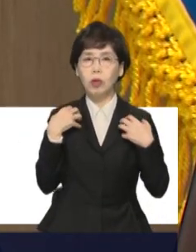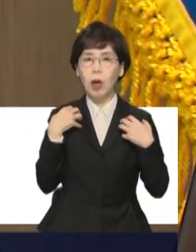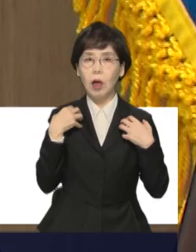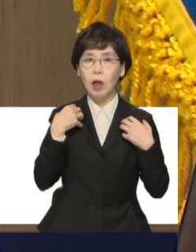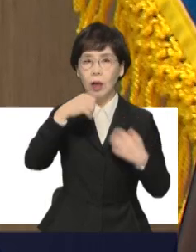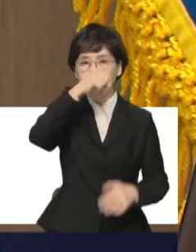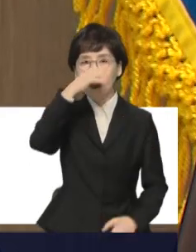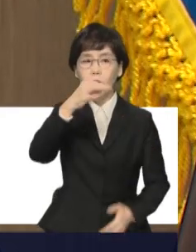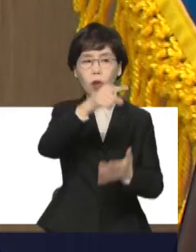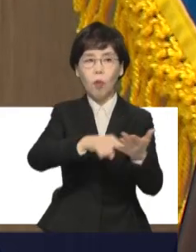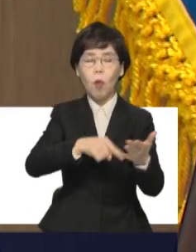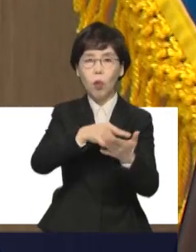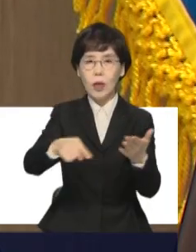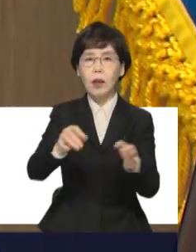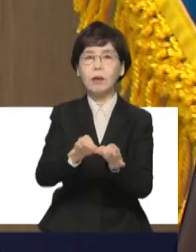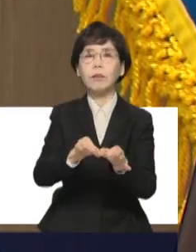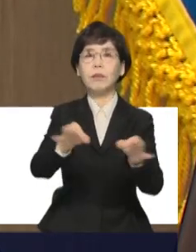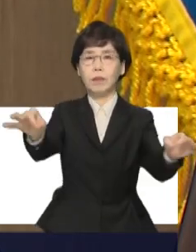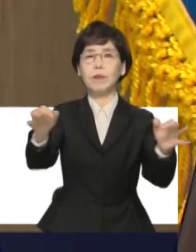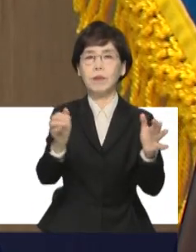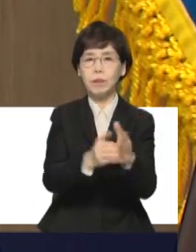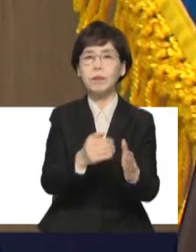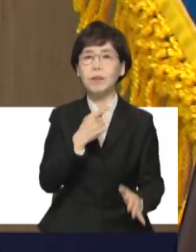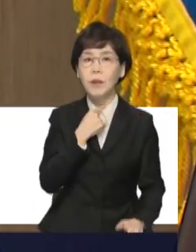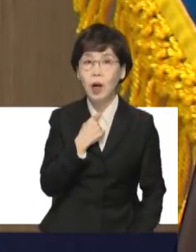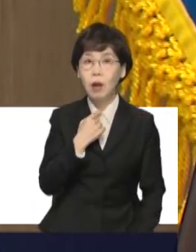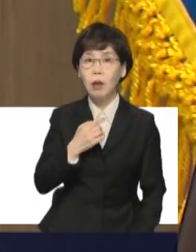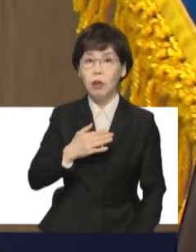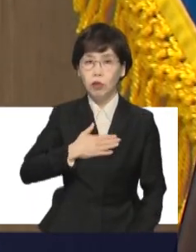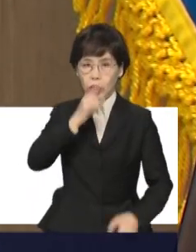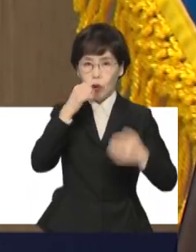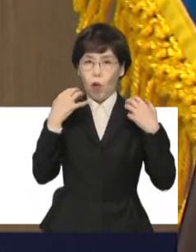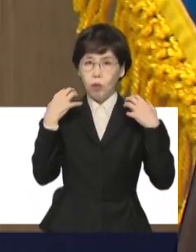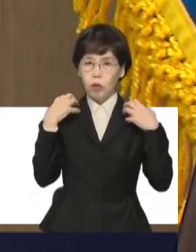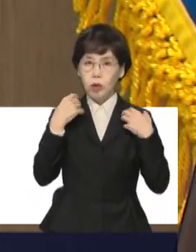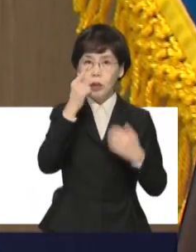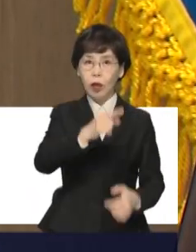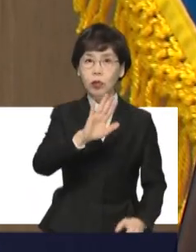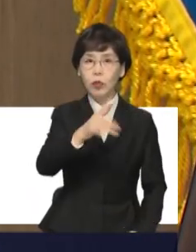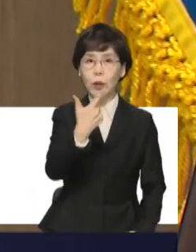정부가 재정으로 보상해 드렸습니다. 우리 정부는 1965년 국교 정상화 당시